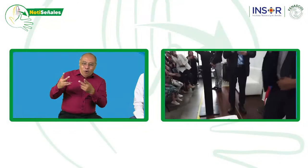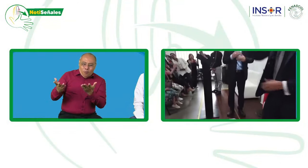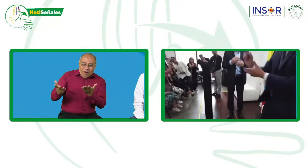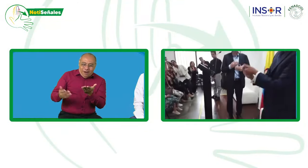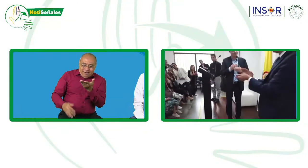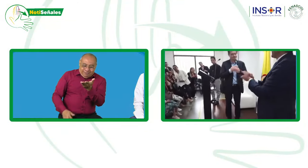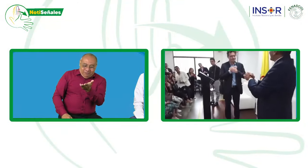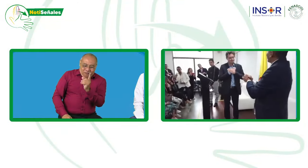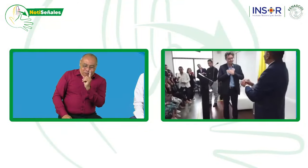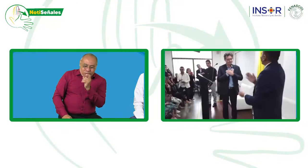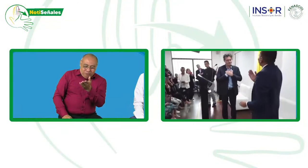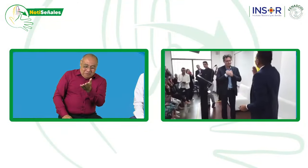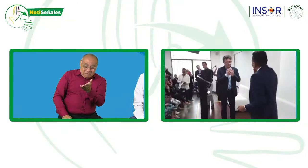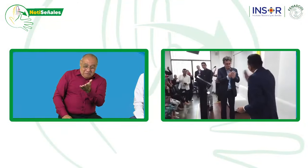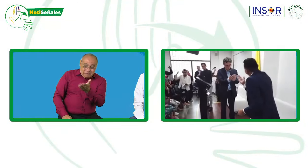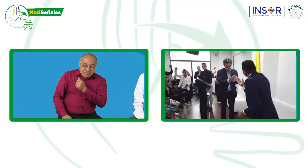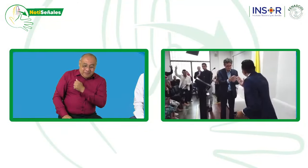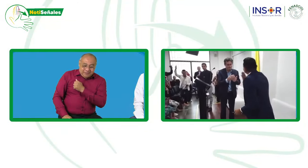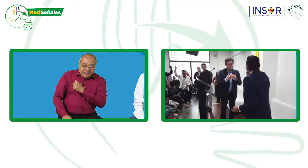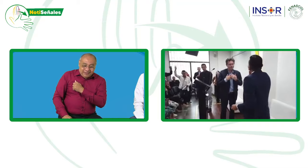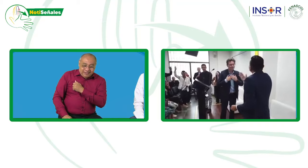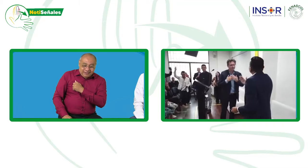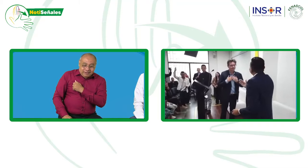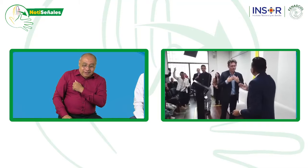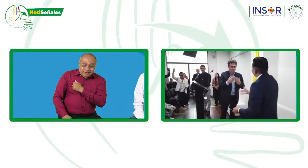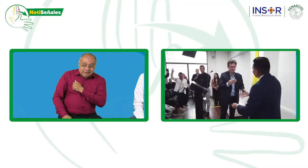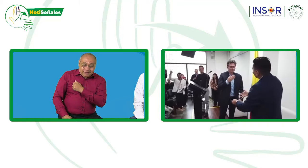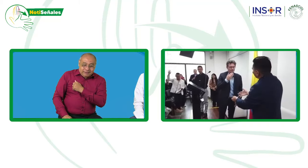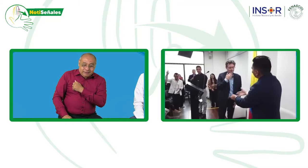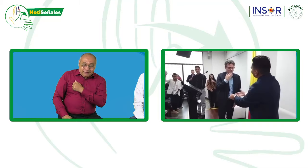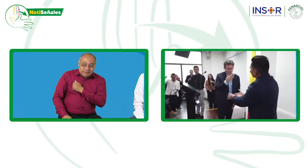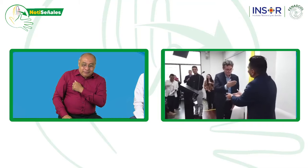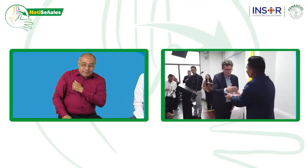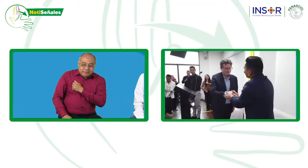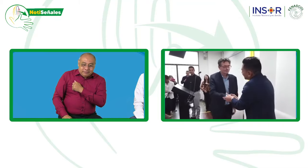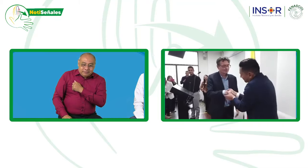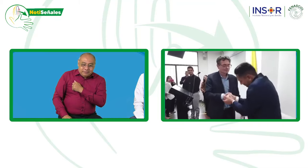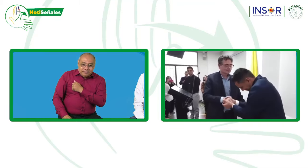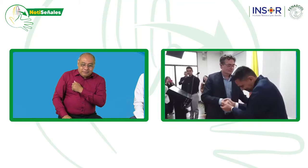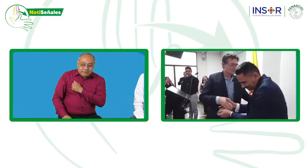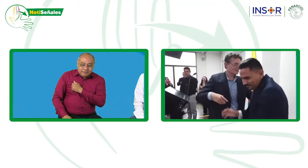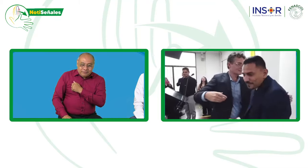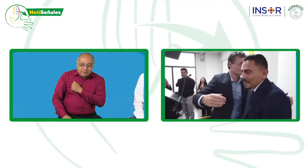tener un director sordo en el